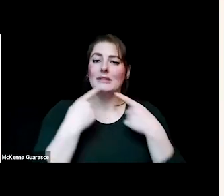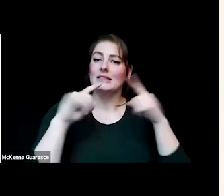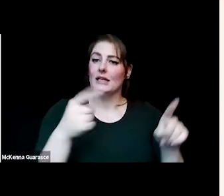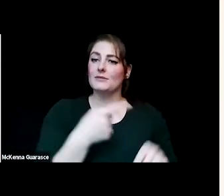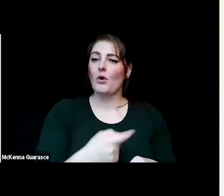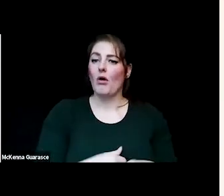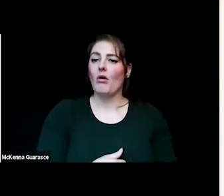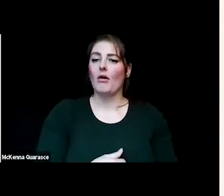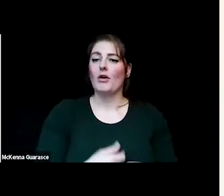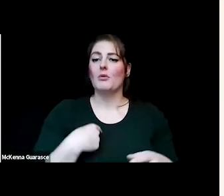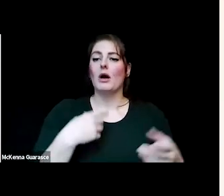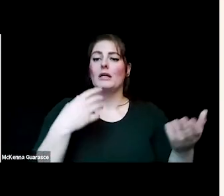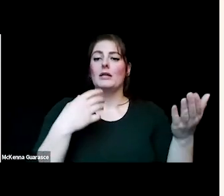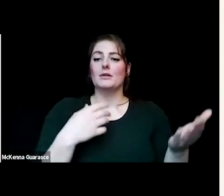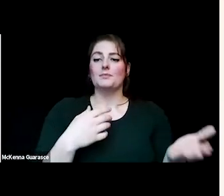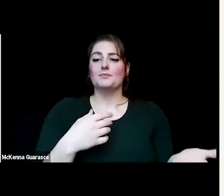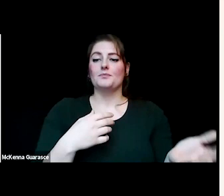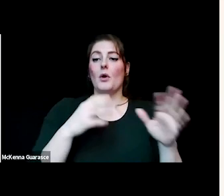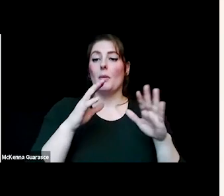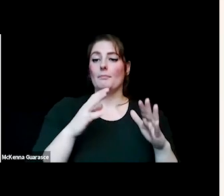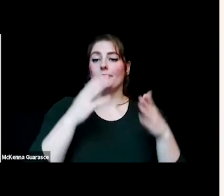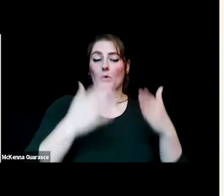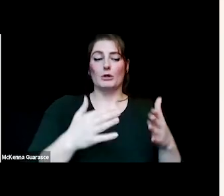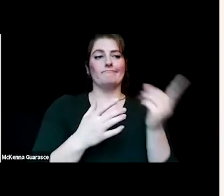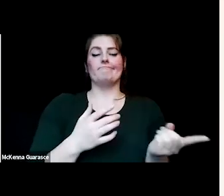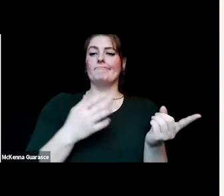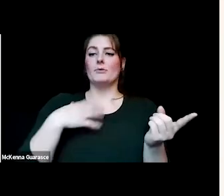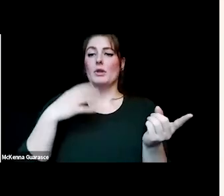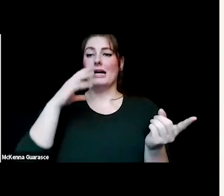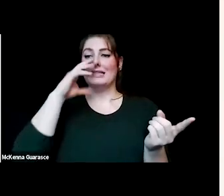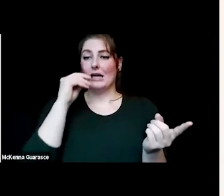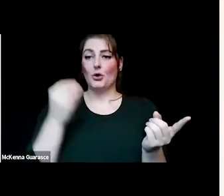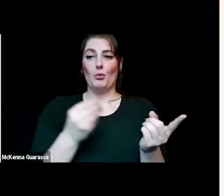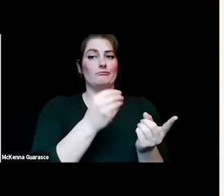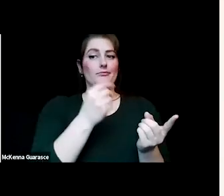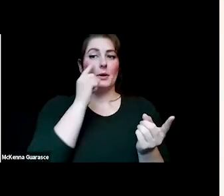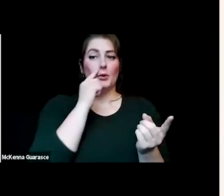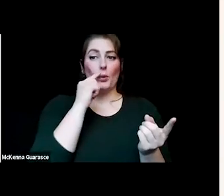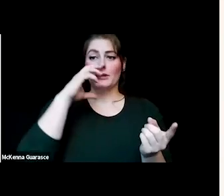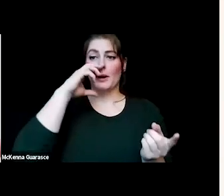Entonces, van a tomar la naloxona y la van a poner en la nariz de la persona, no es una aguja.